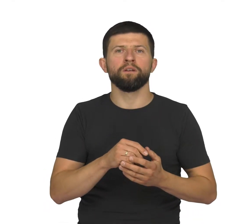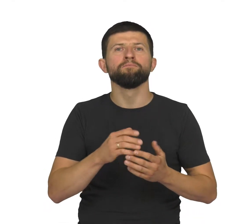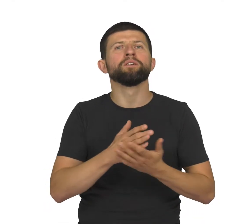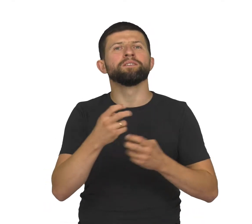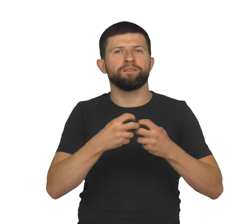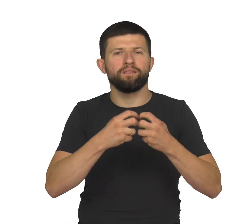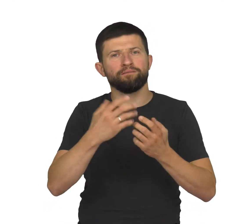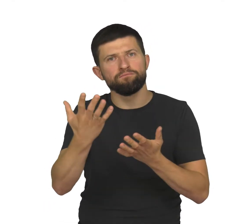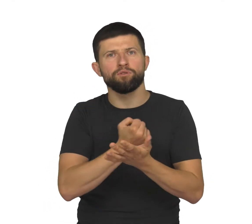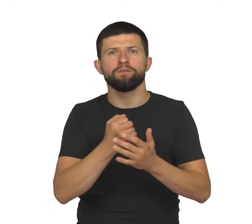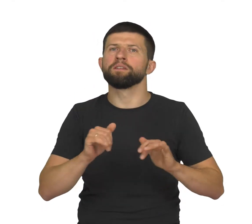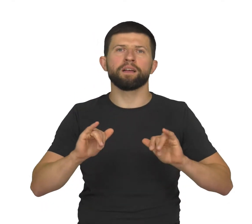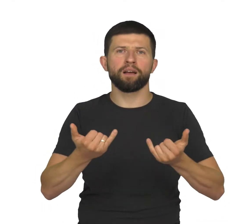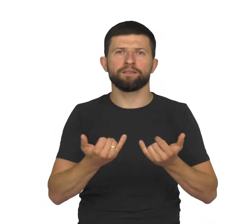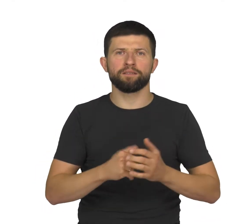jak uzyskać przez internet?